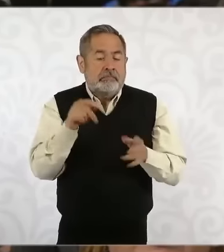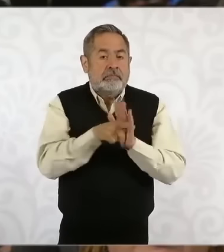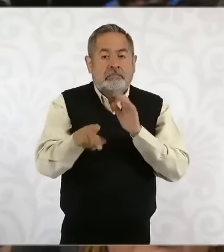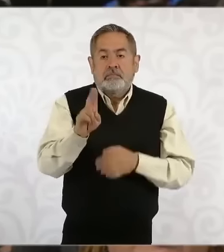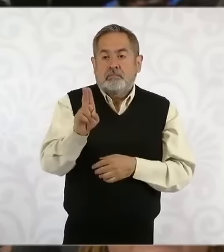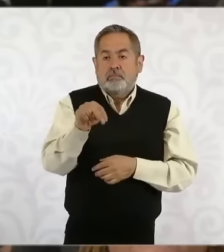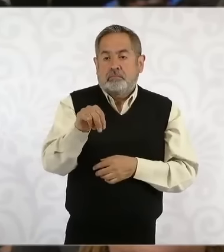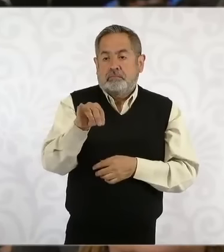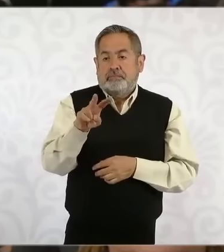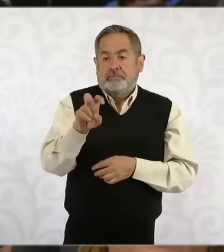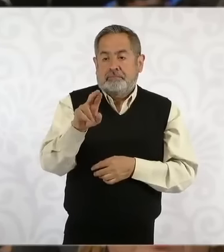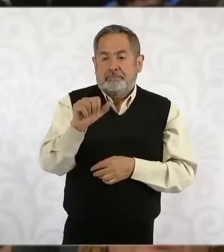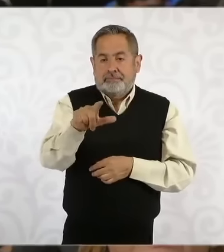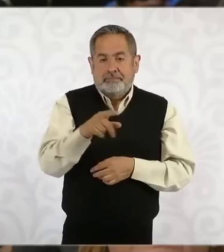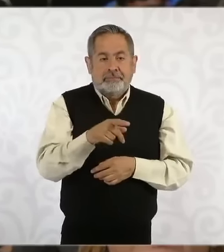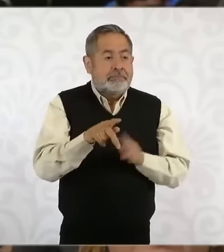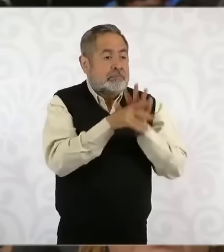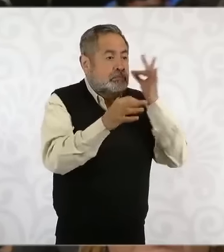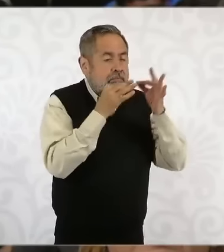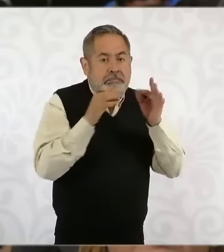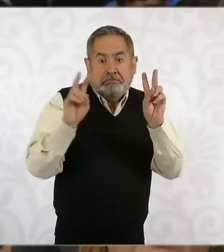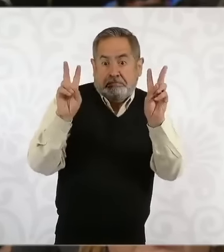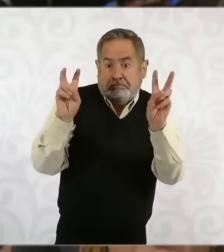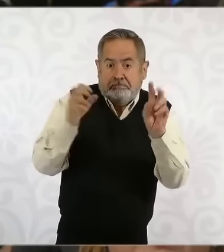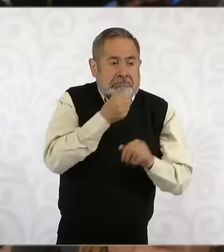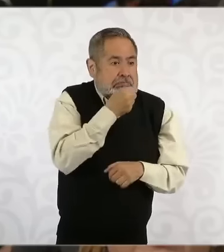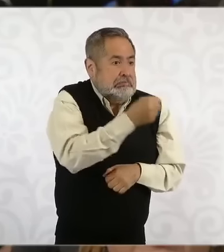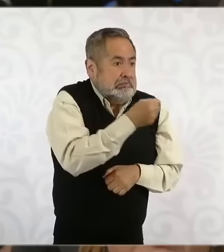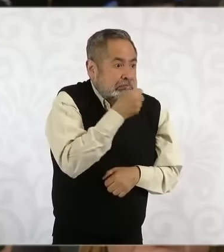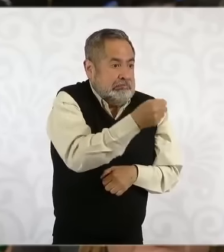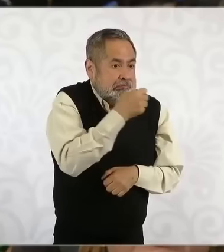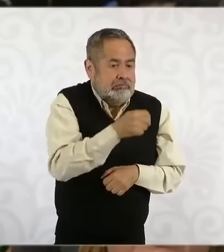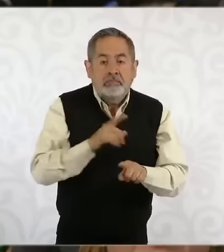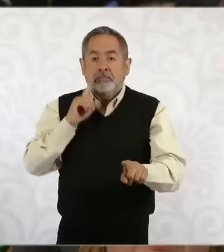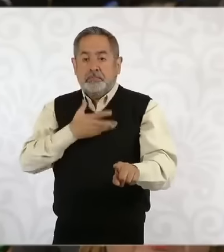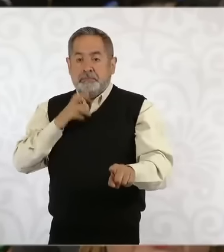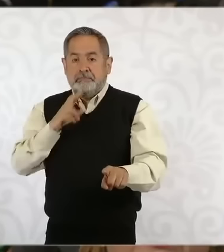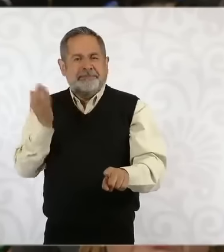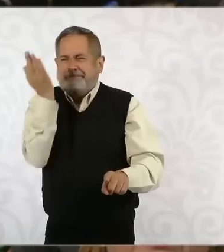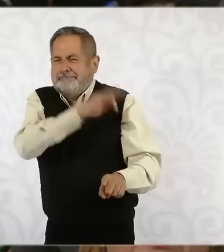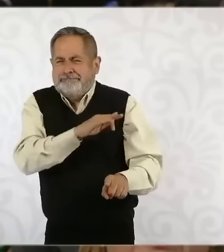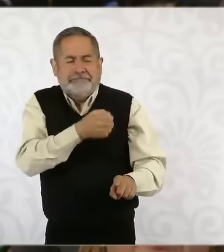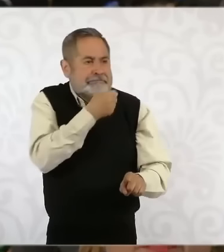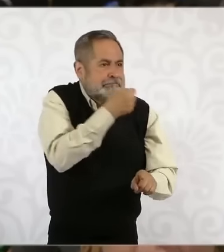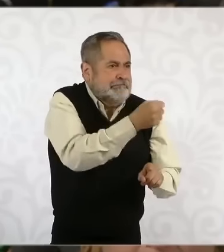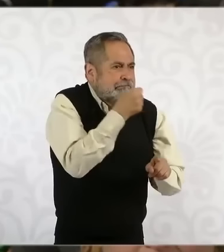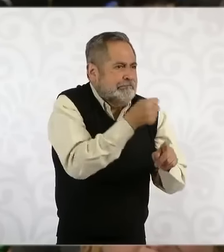entrevista, presunta entrevista de Carlos Mon esa falsa entrevista en relación a Andrés Manuel López